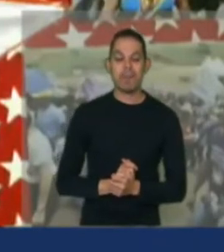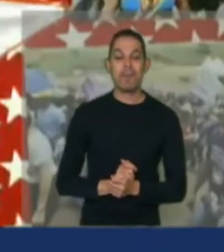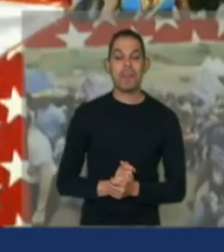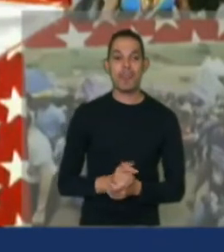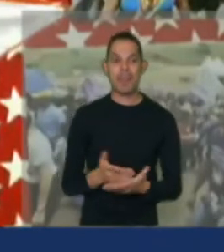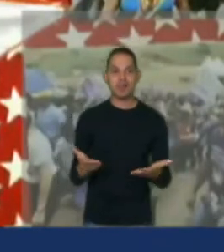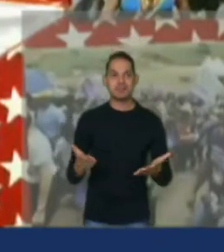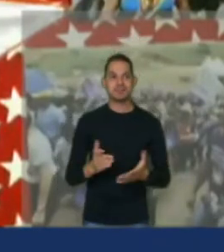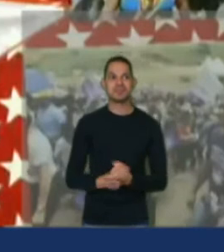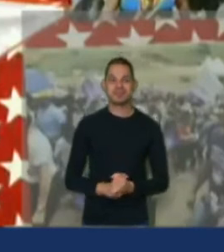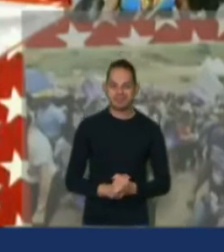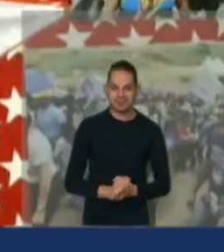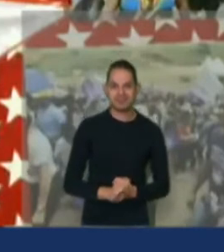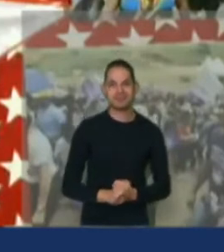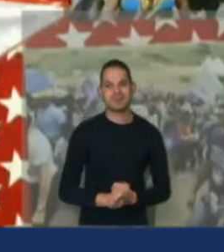QUÊ?! ISSO MESMO! SENHOR PRESIDENTE... ESSE AUMENTO DE